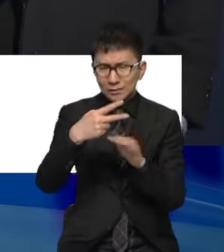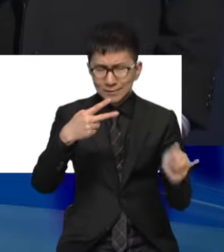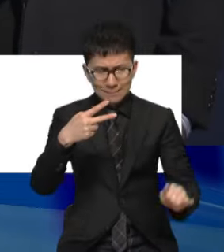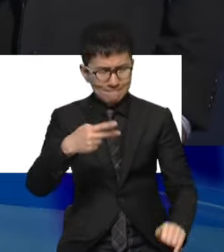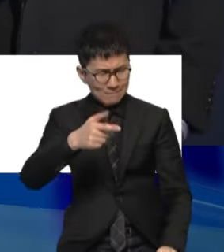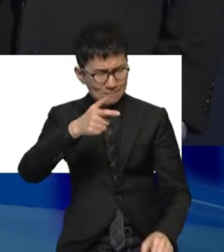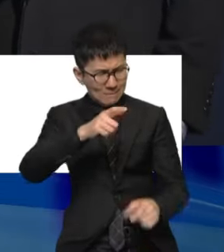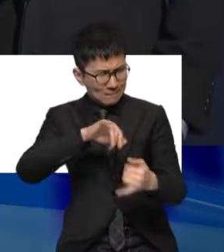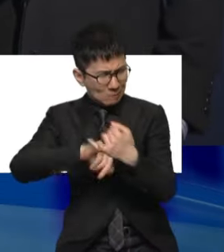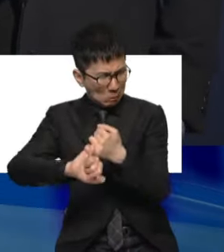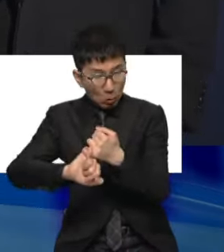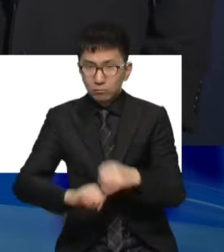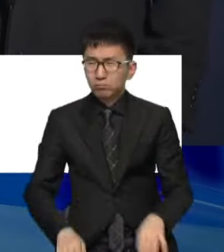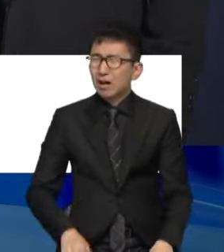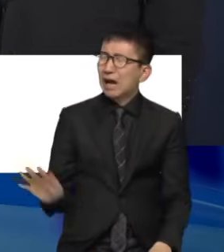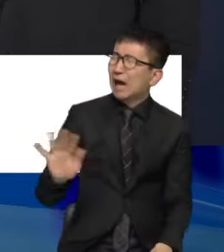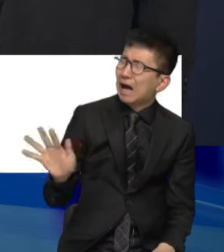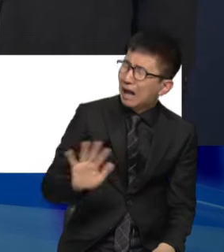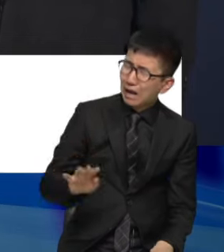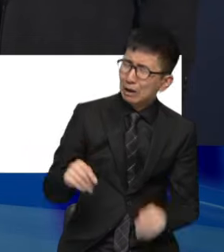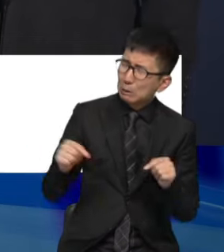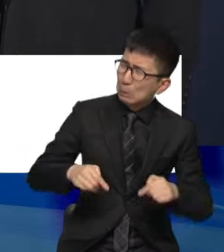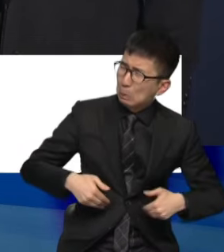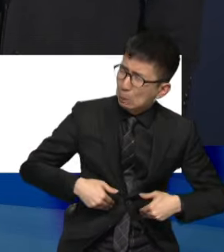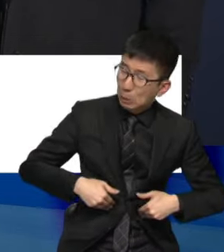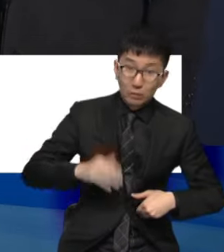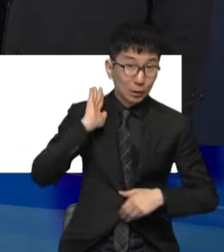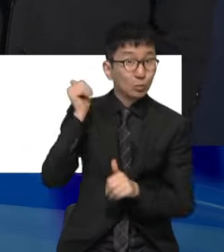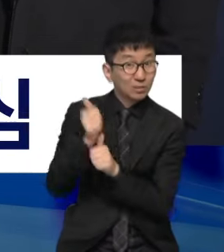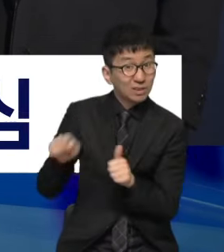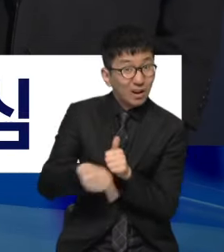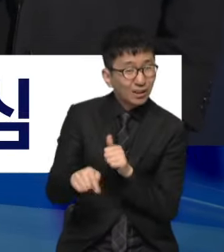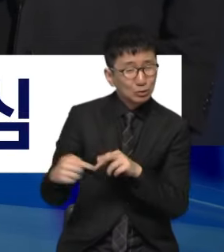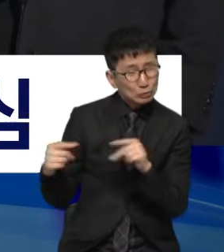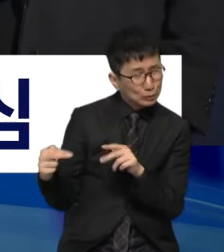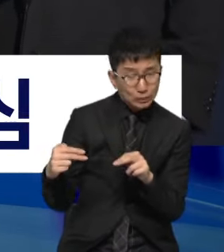된다는 쪽과 또 협상 카드를 제시하자는 쪽이 팽팽히 갈렸는데 어젯밤 대통령이